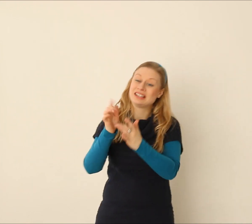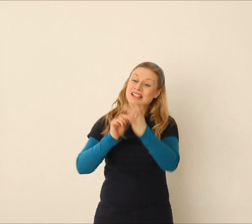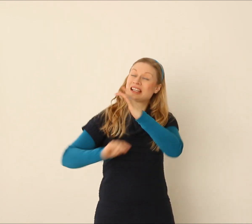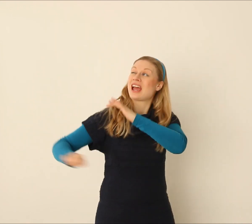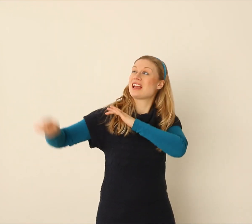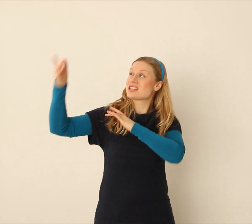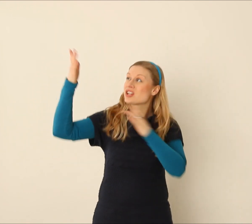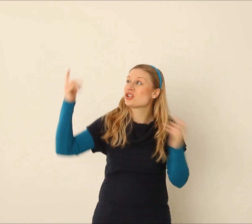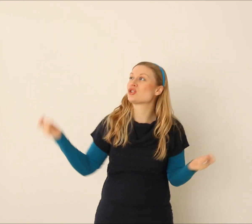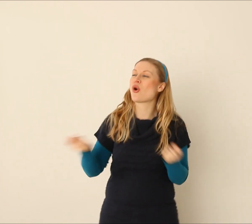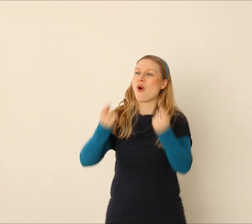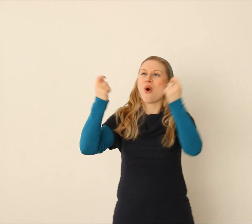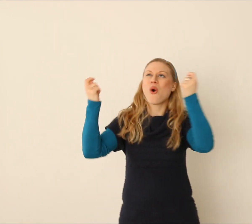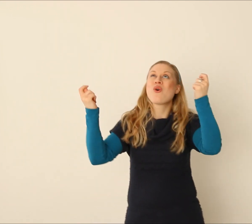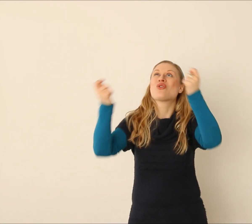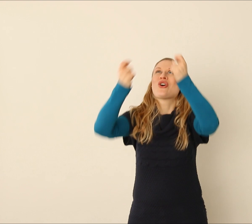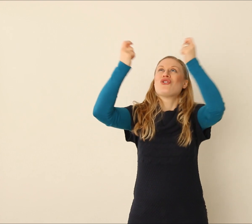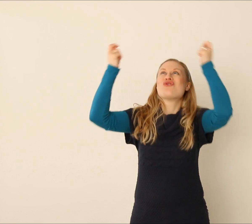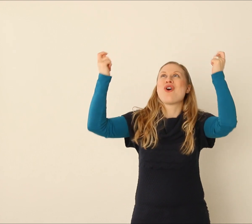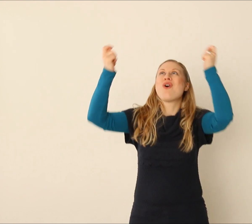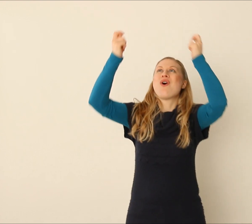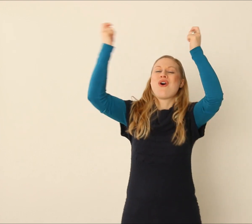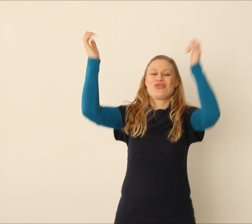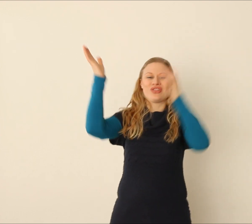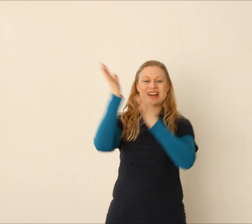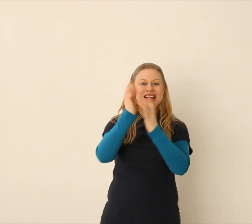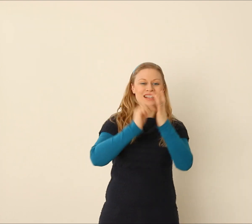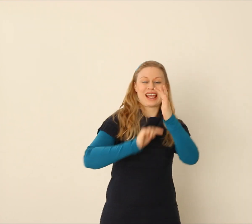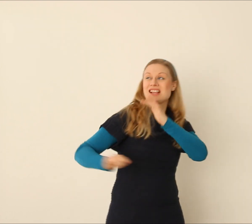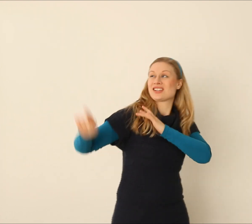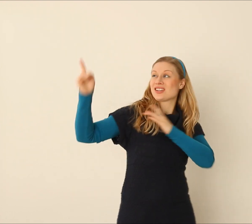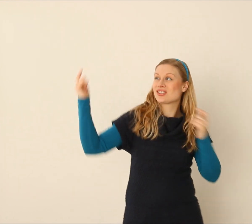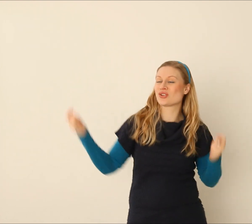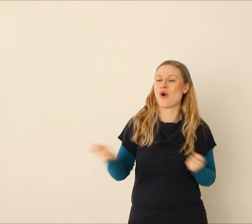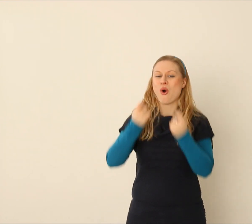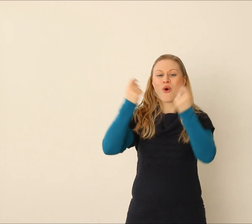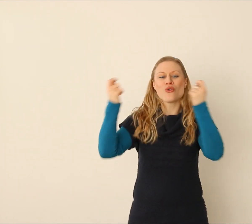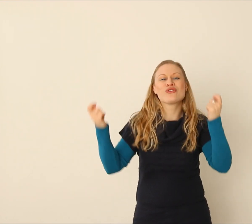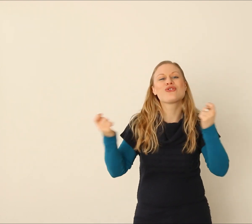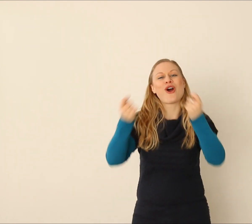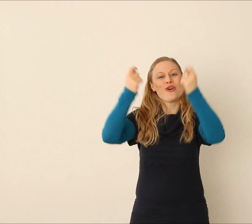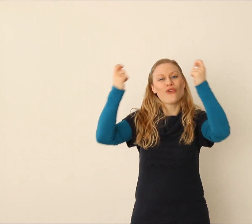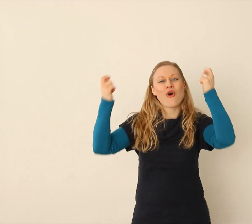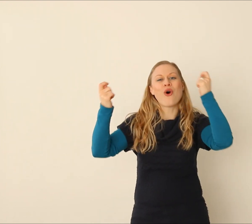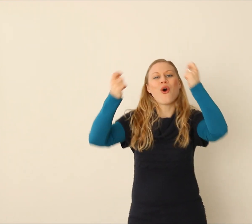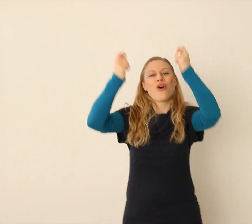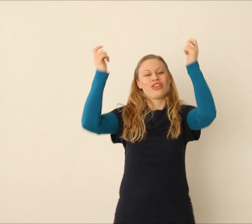Jezus overwon. Jezus overwon.